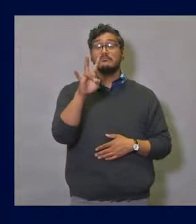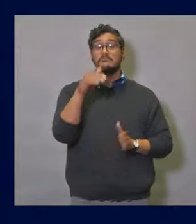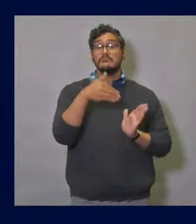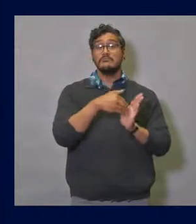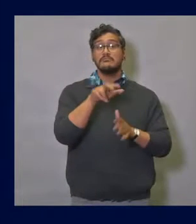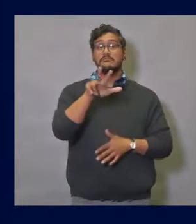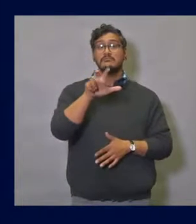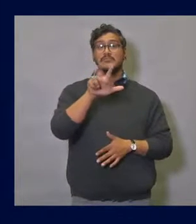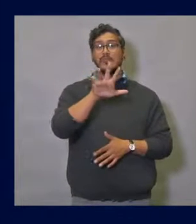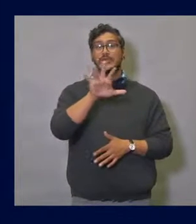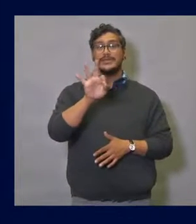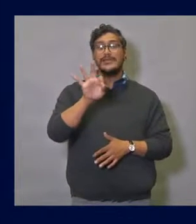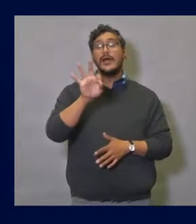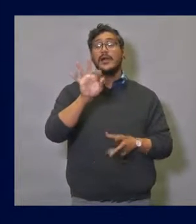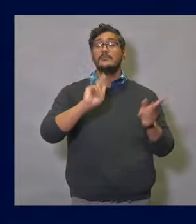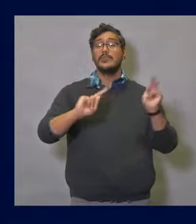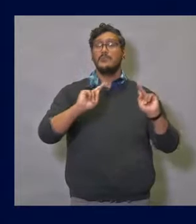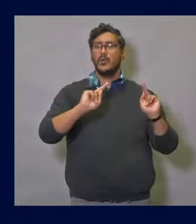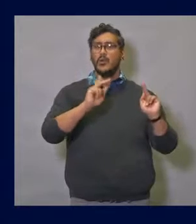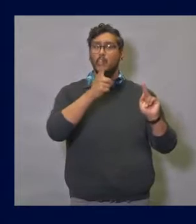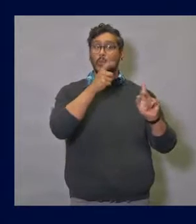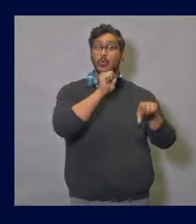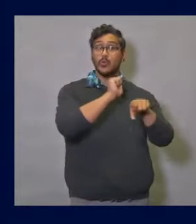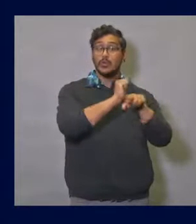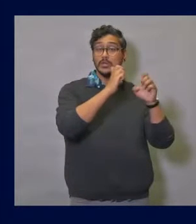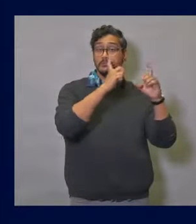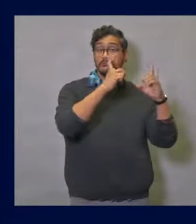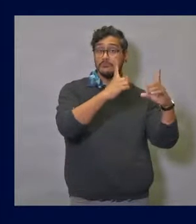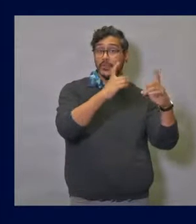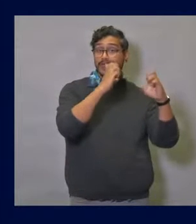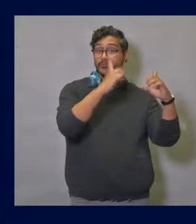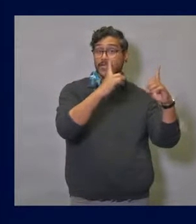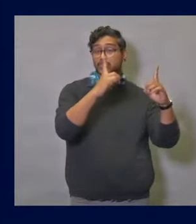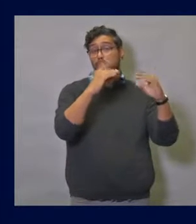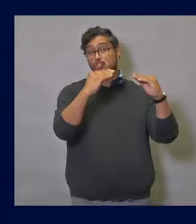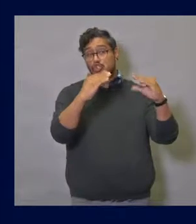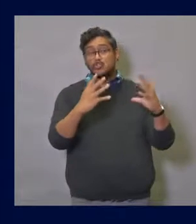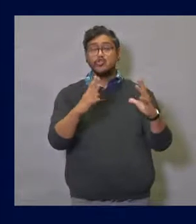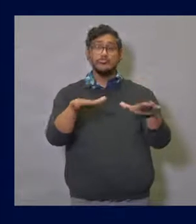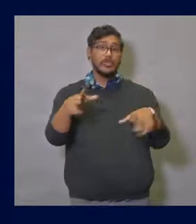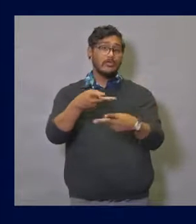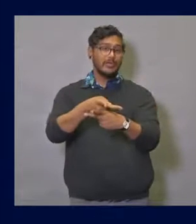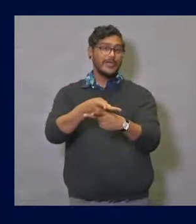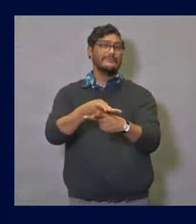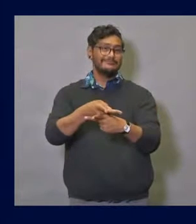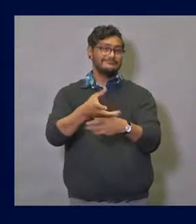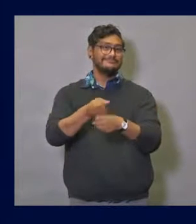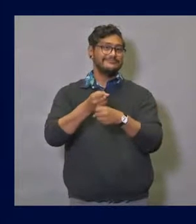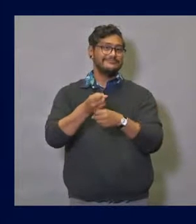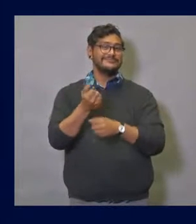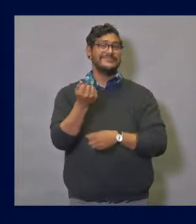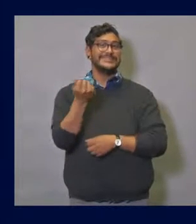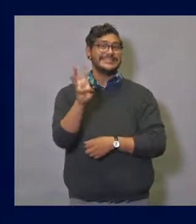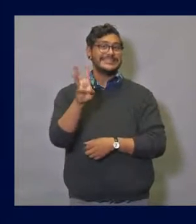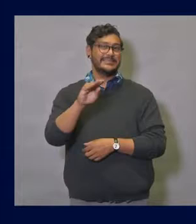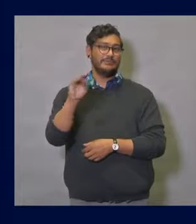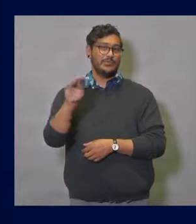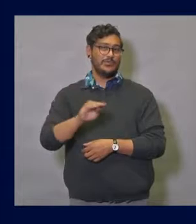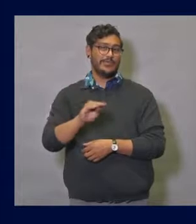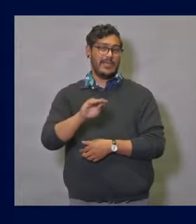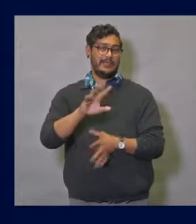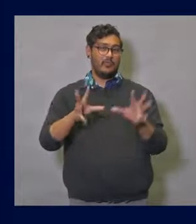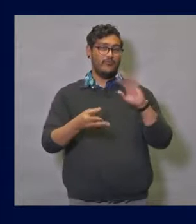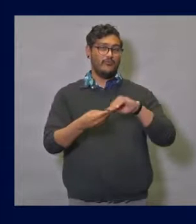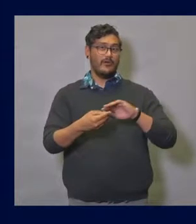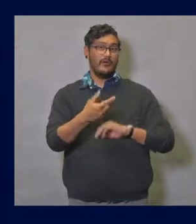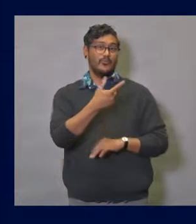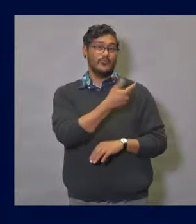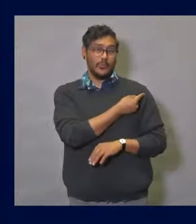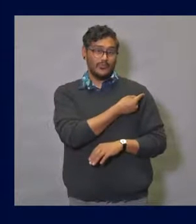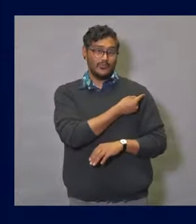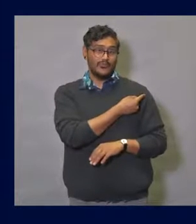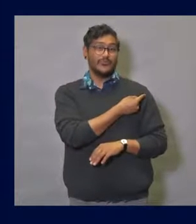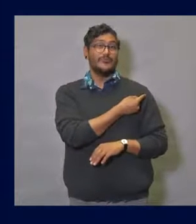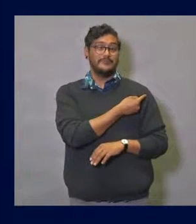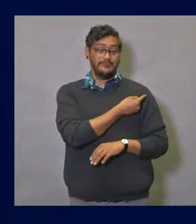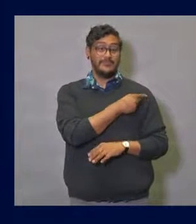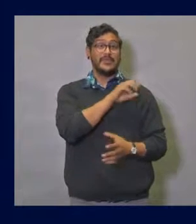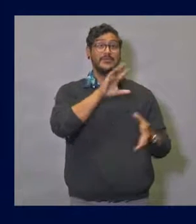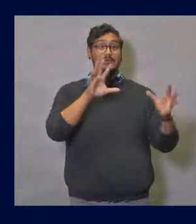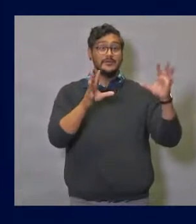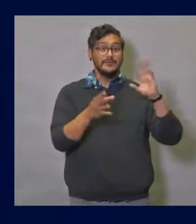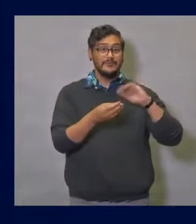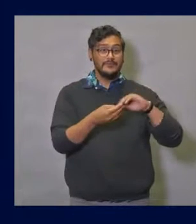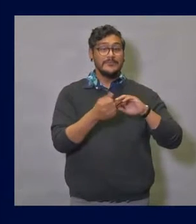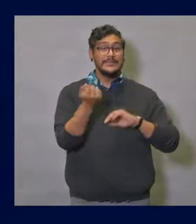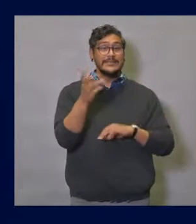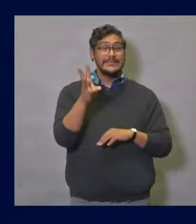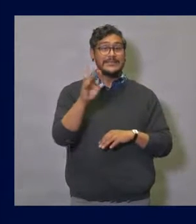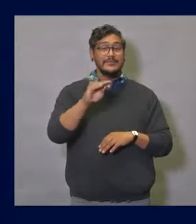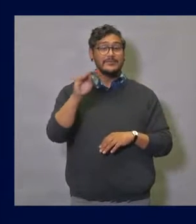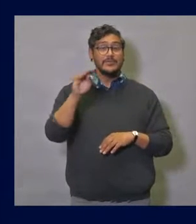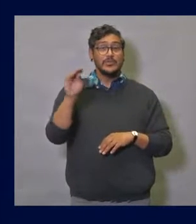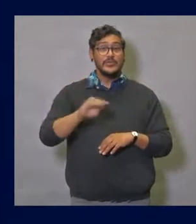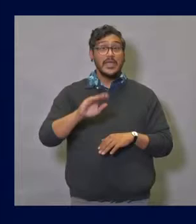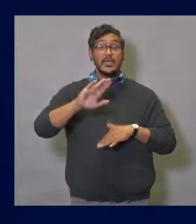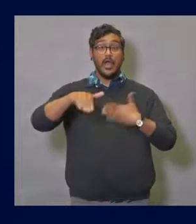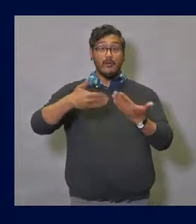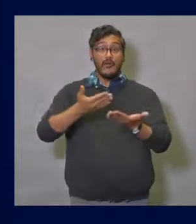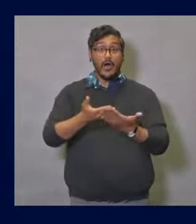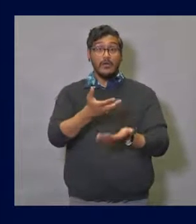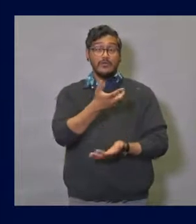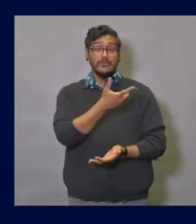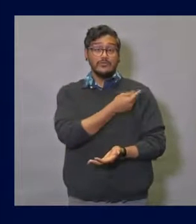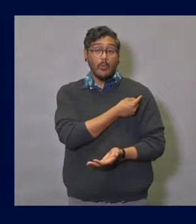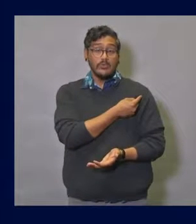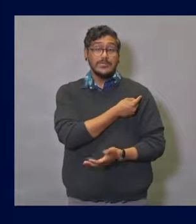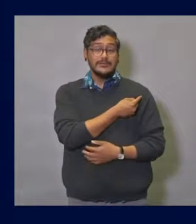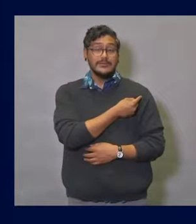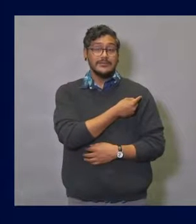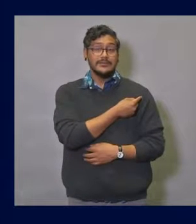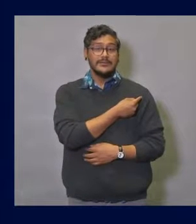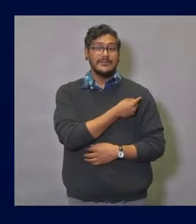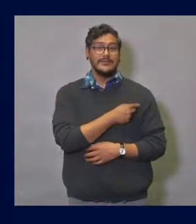TODAS LAS VACUNAS ADMINISTRADAS